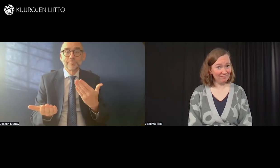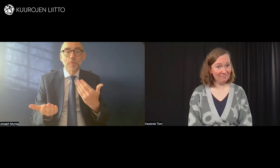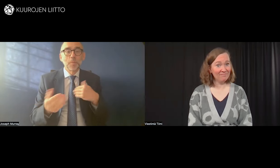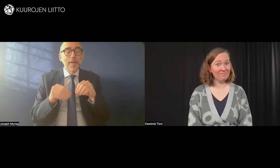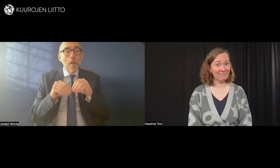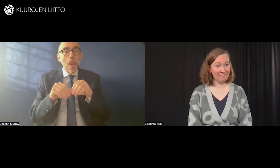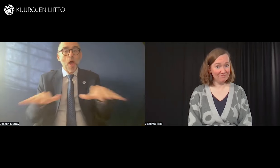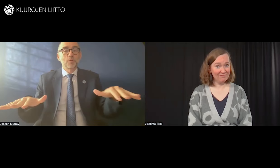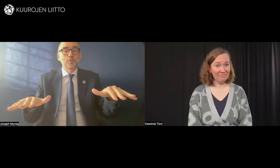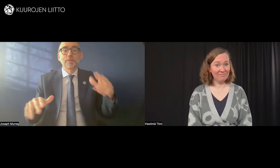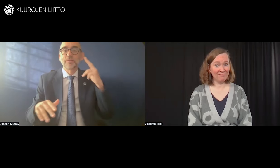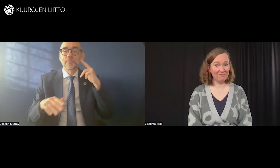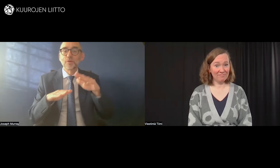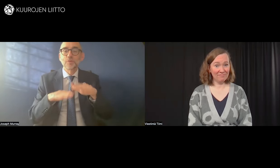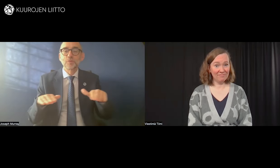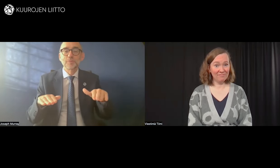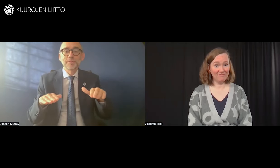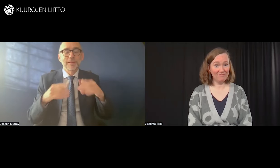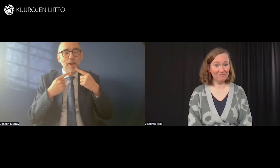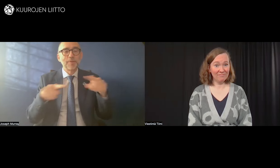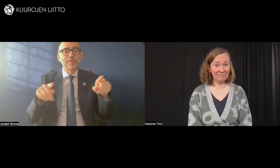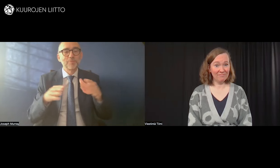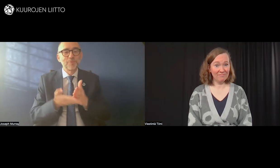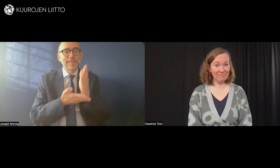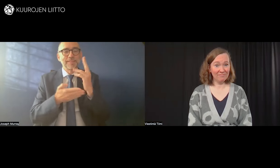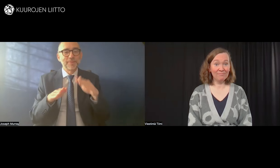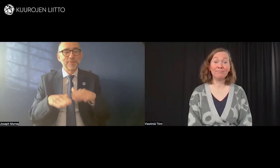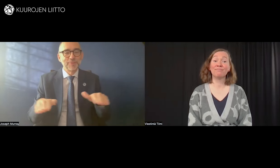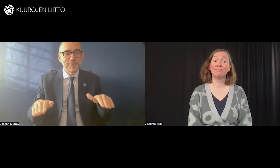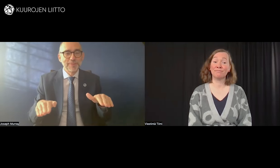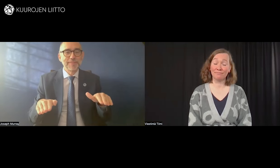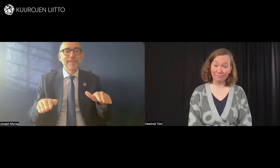Kuurojen lasten oikeuksien julistus julkaistiin.